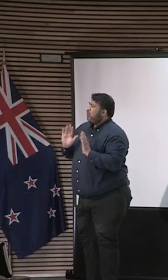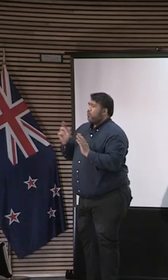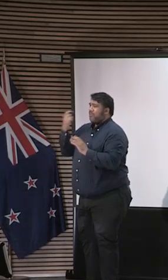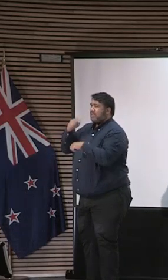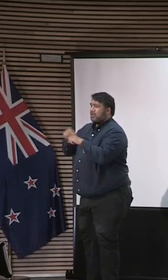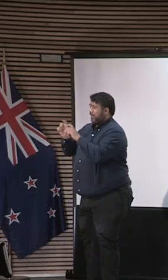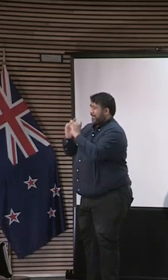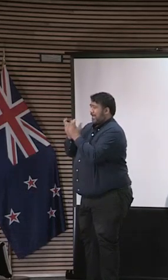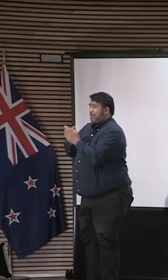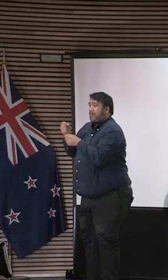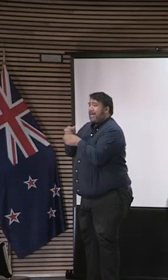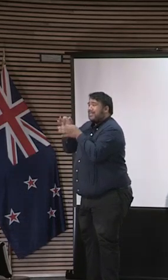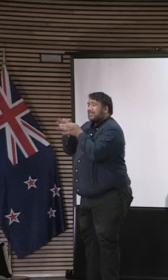tohutohu o mua ko te kati i nga